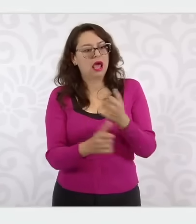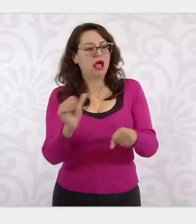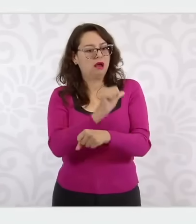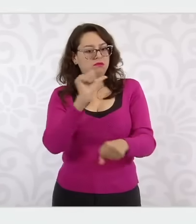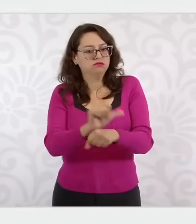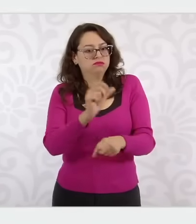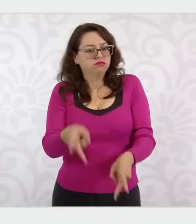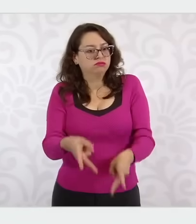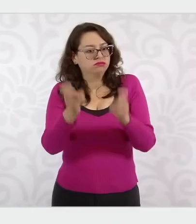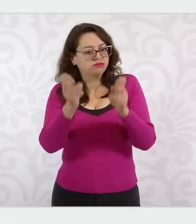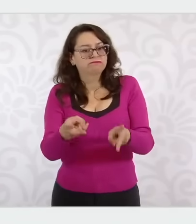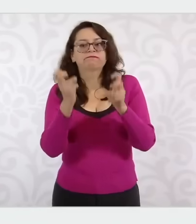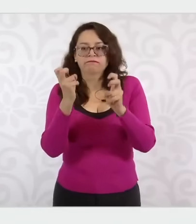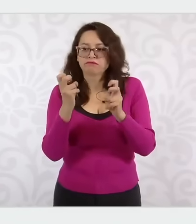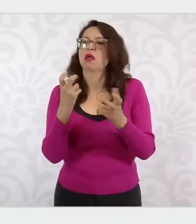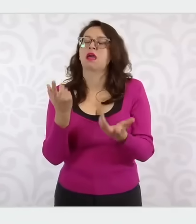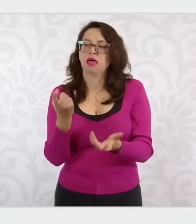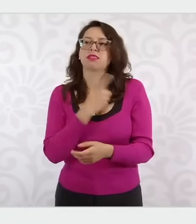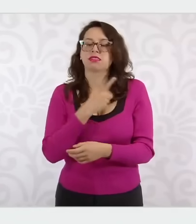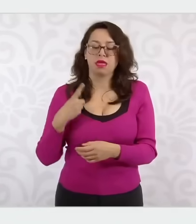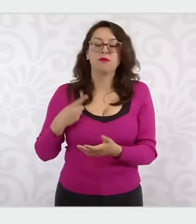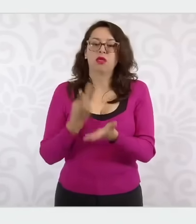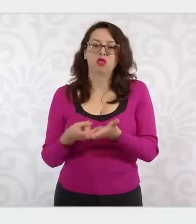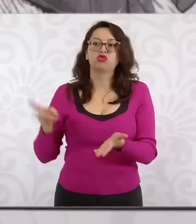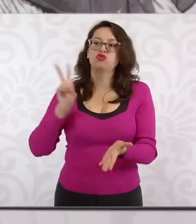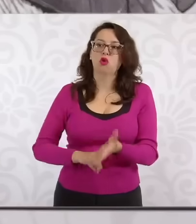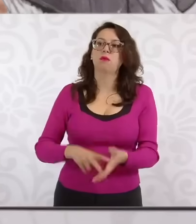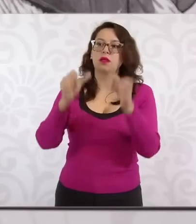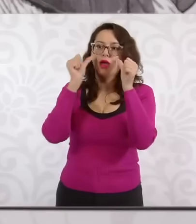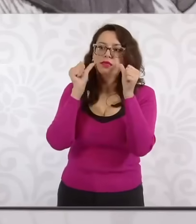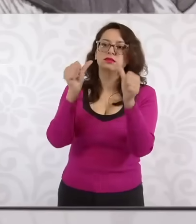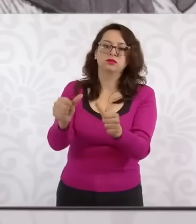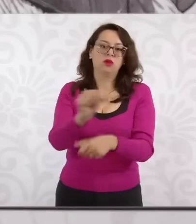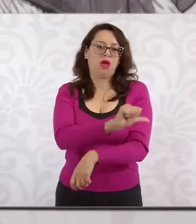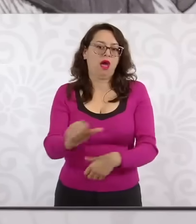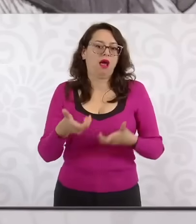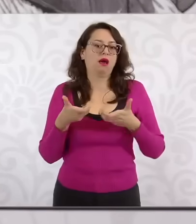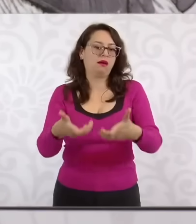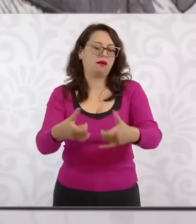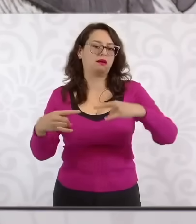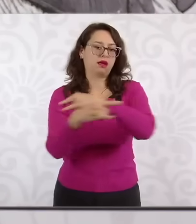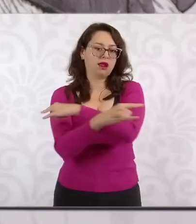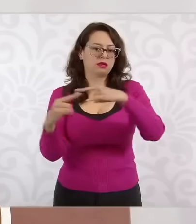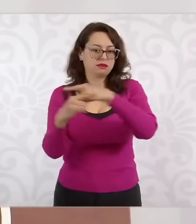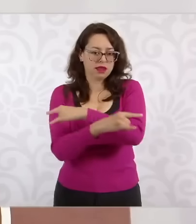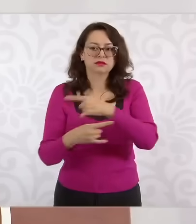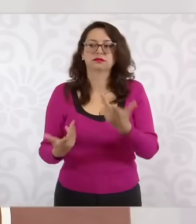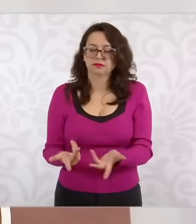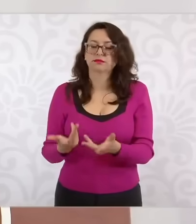disminuir el robo de vehículo en carreteras. y va dando resultados todos los meses. Eh eh